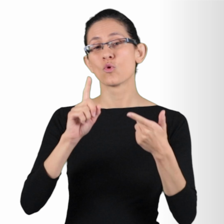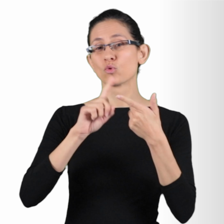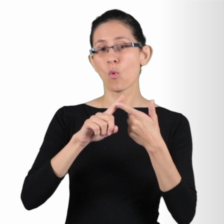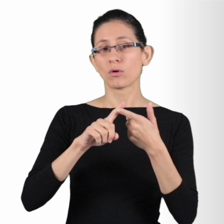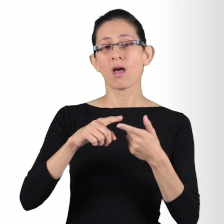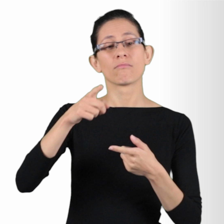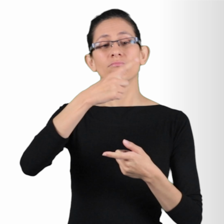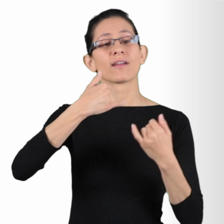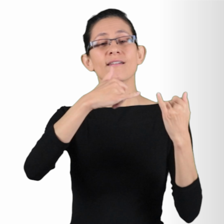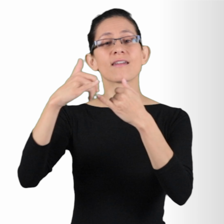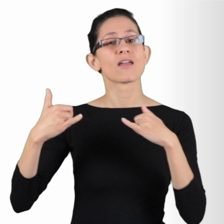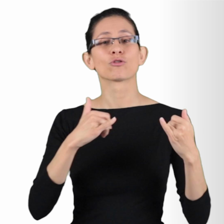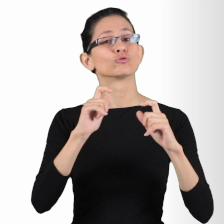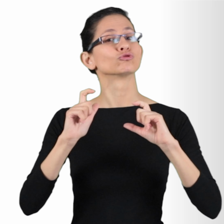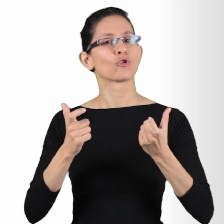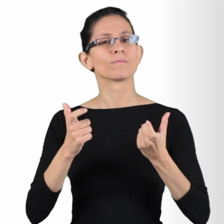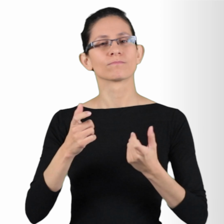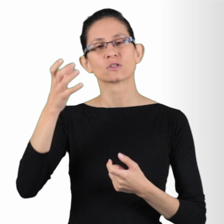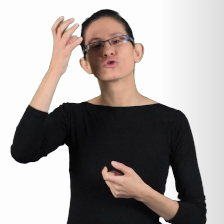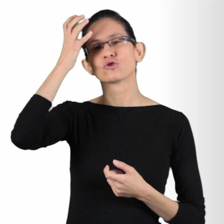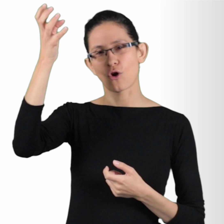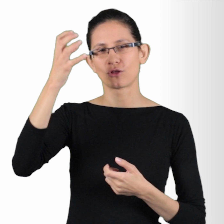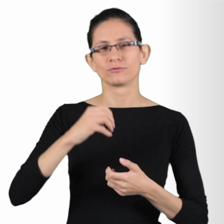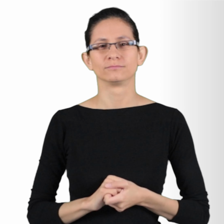Drugi element, który nas odróżnia od innych to zdolności.